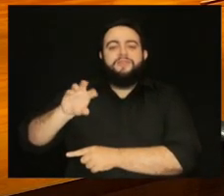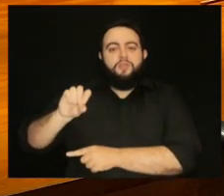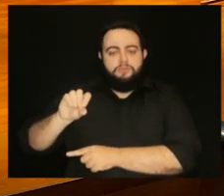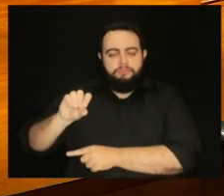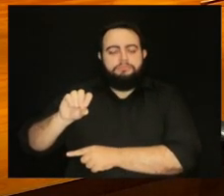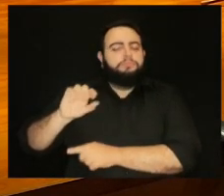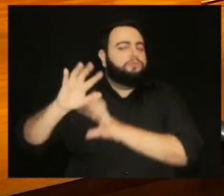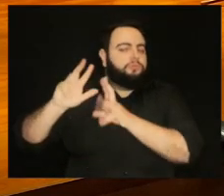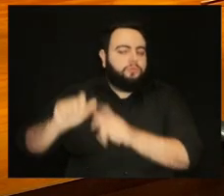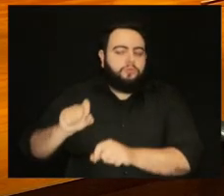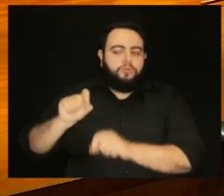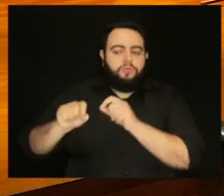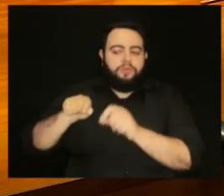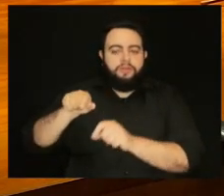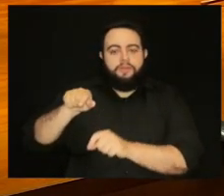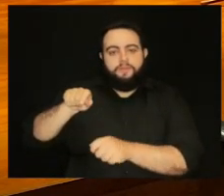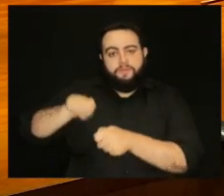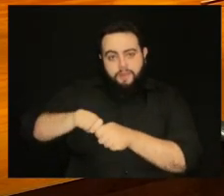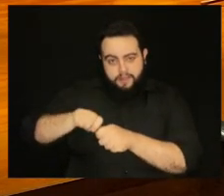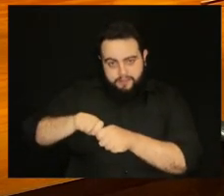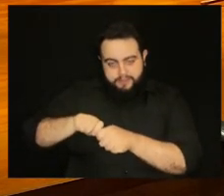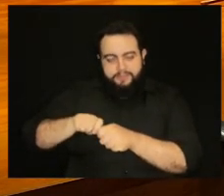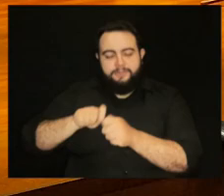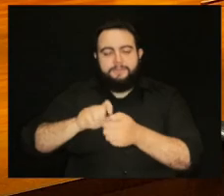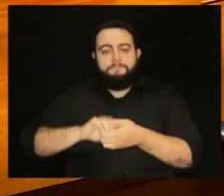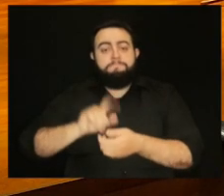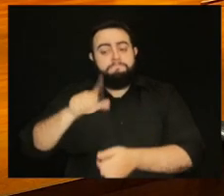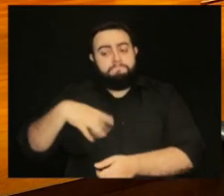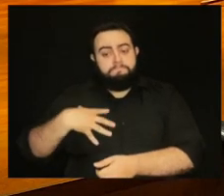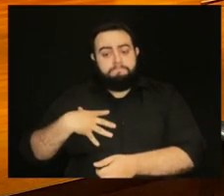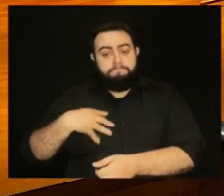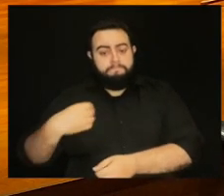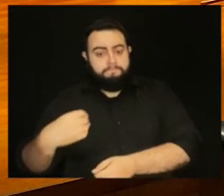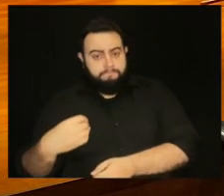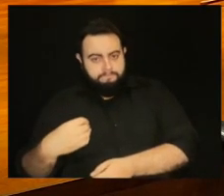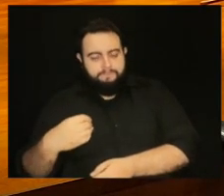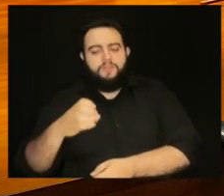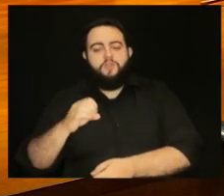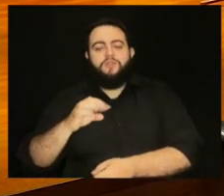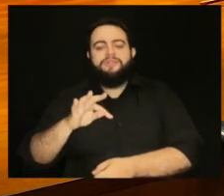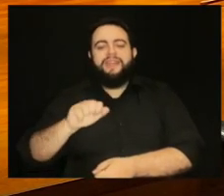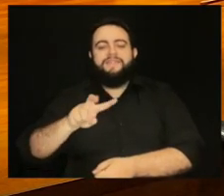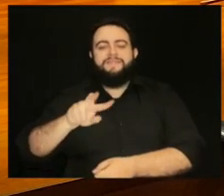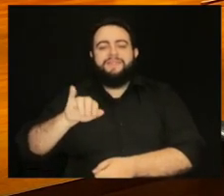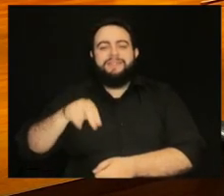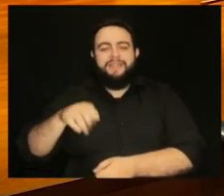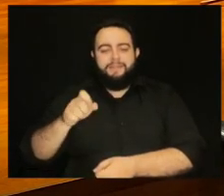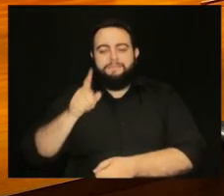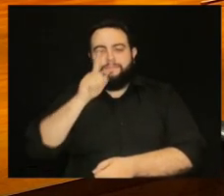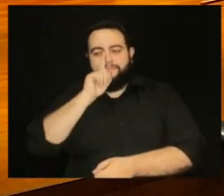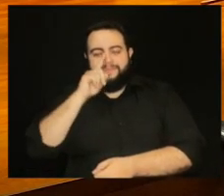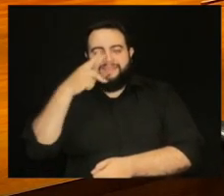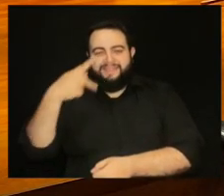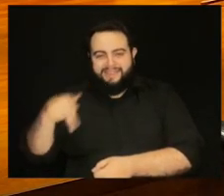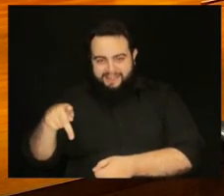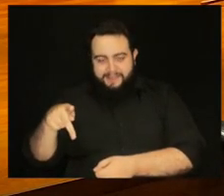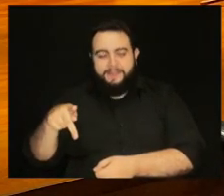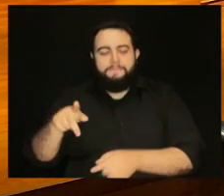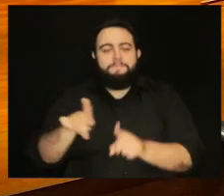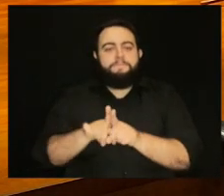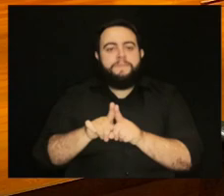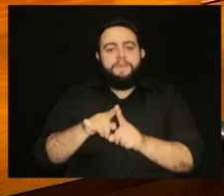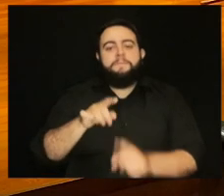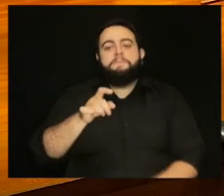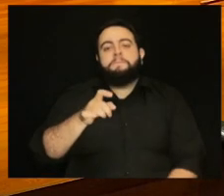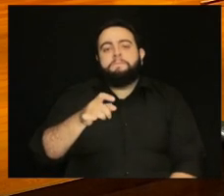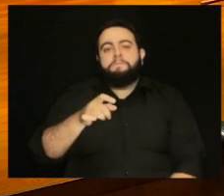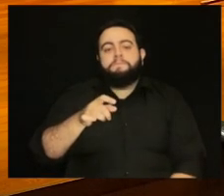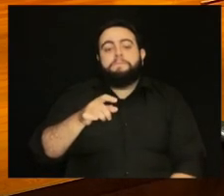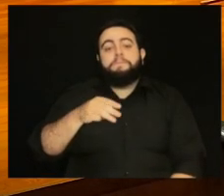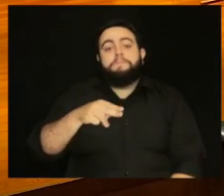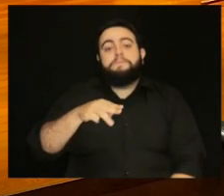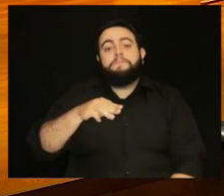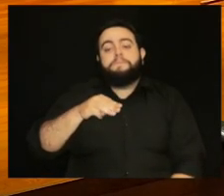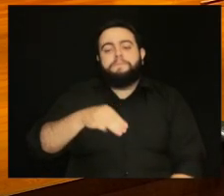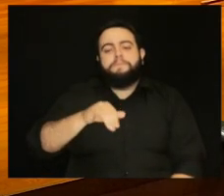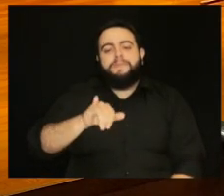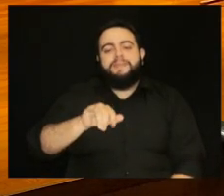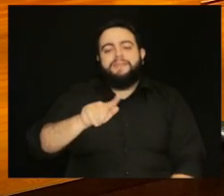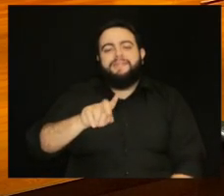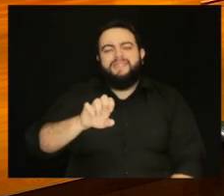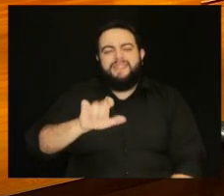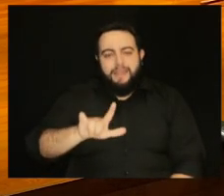tinha feito, de que eu vou falar filho da Otavina de Souza e do magistrado Miguel Dutra, e